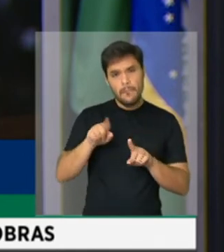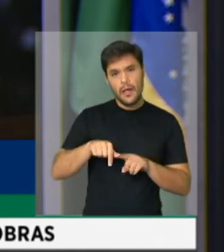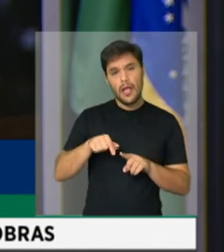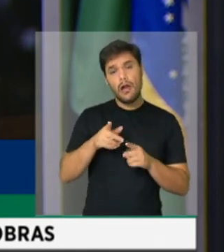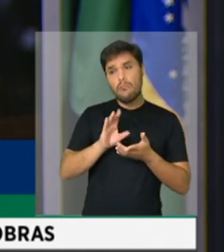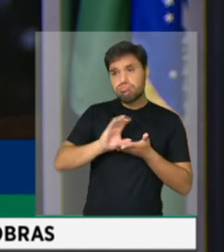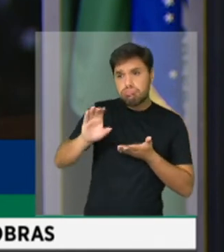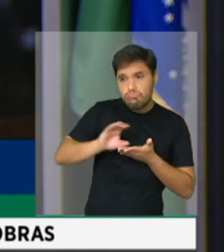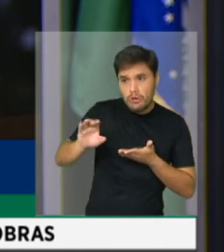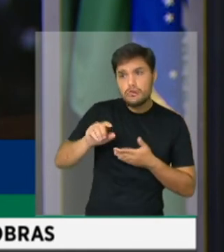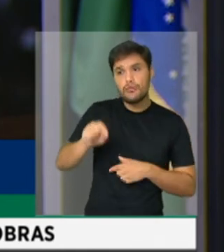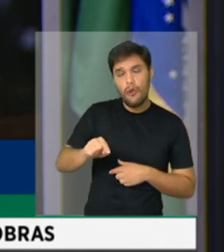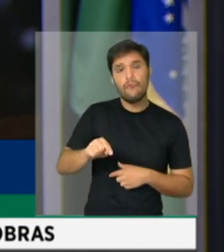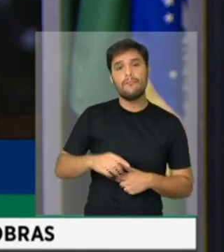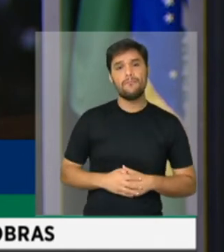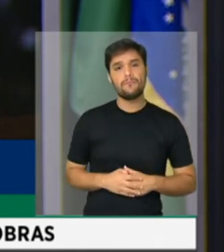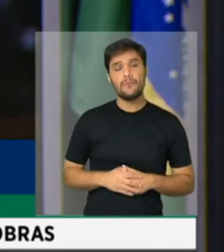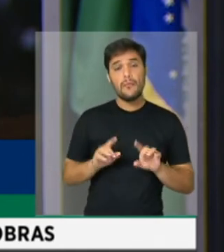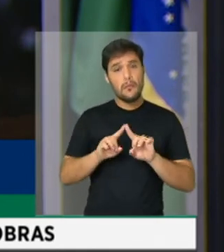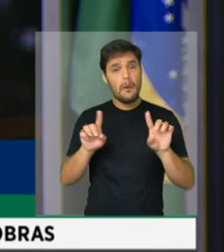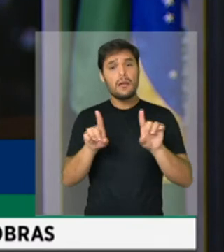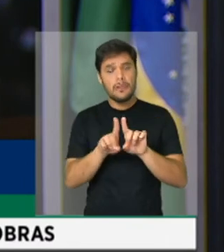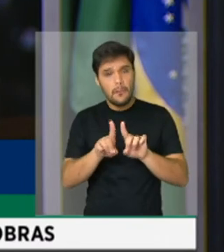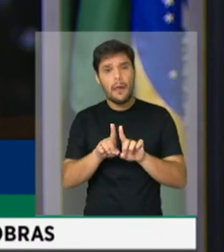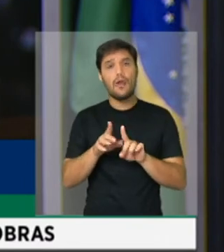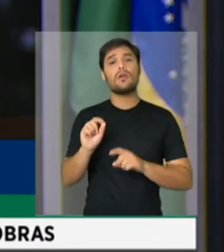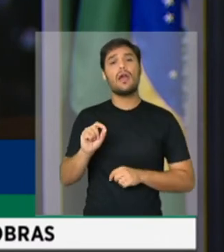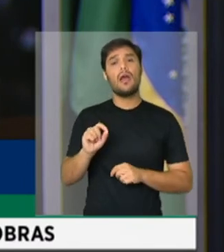VÁRIAS COMPENSAÇÕES... PARA MODICIDADE TARIFÁRIA... DANDO UMA EXCELENTE SOLUÇÃO PARA A